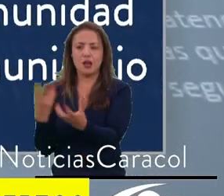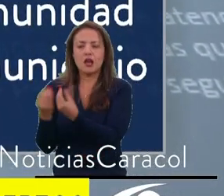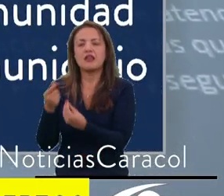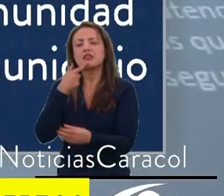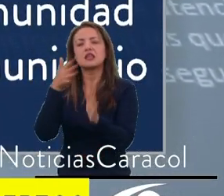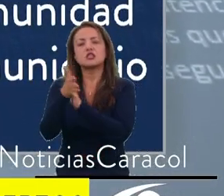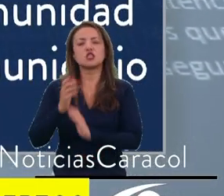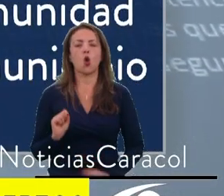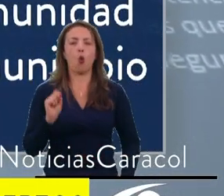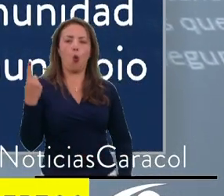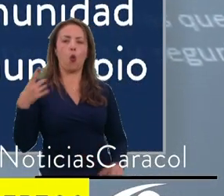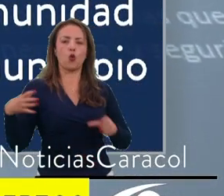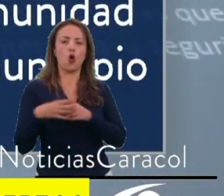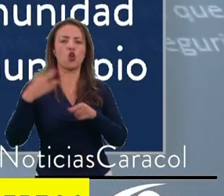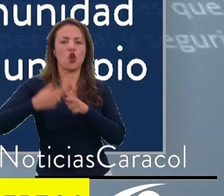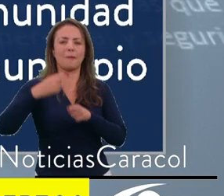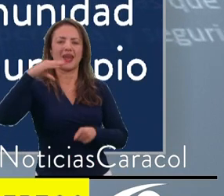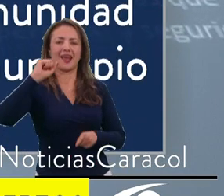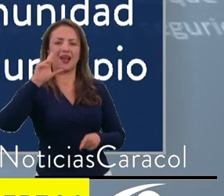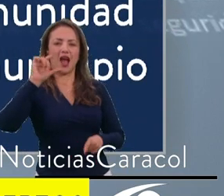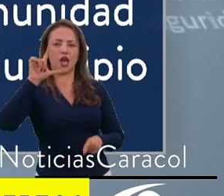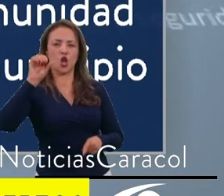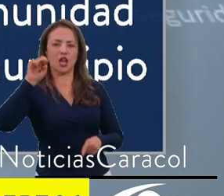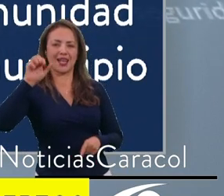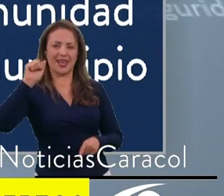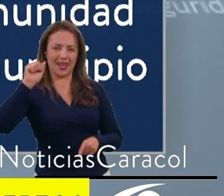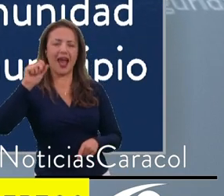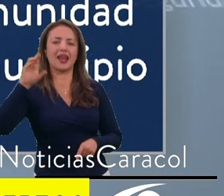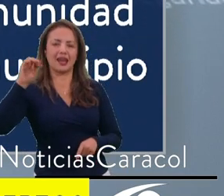pues aseguran que los hechos ocurrieron dentro de una comunidad indígena: